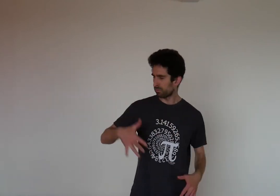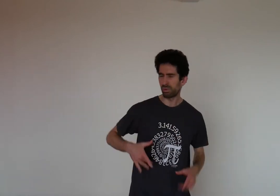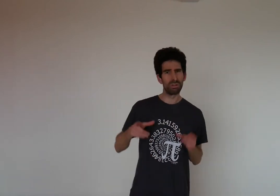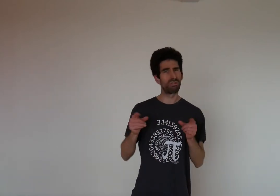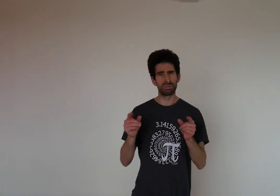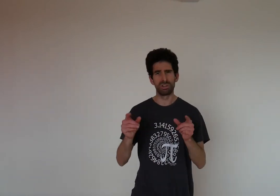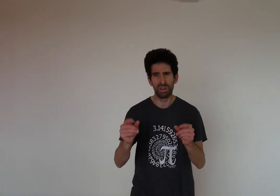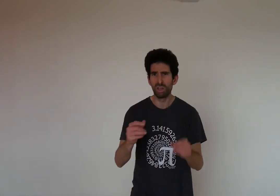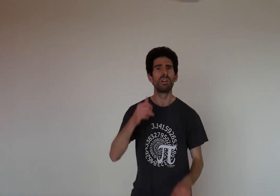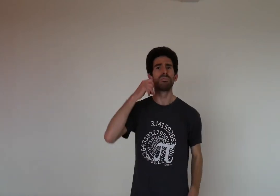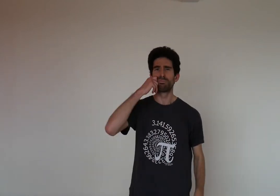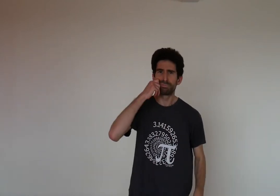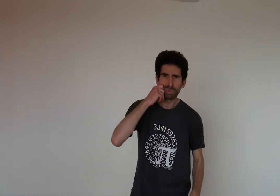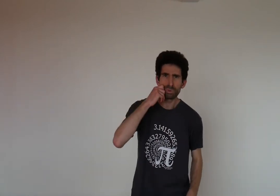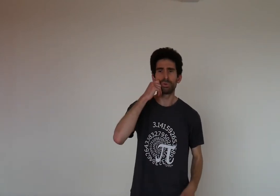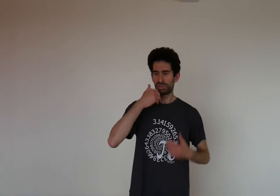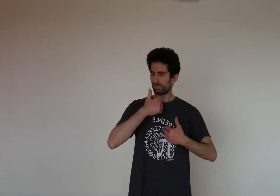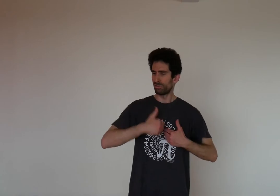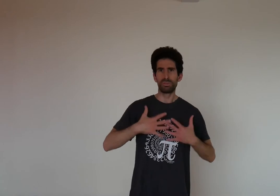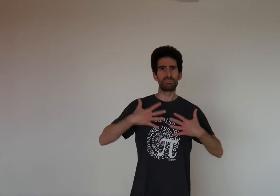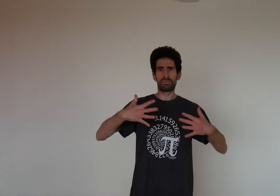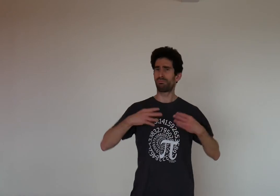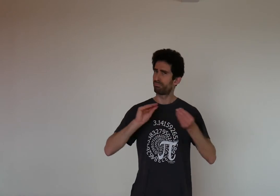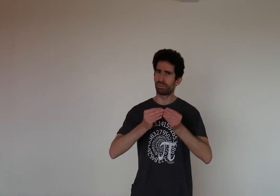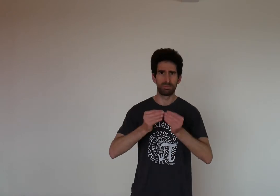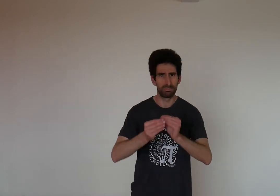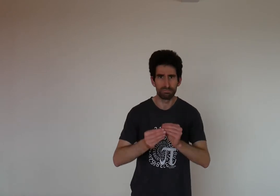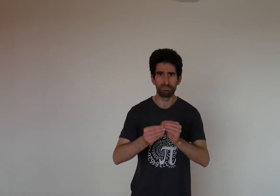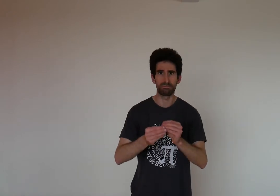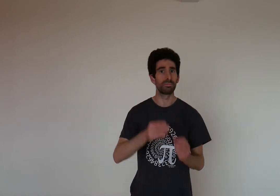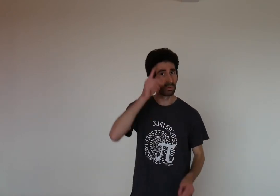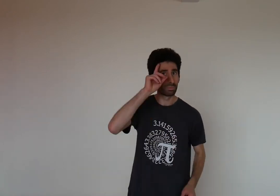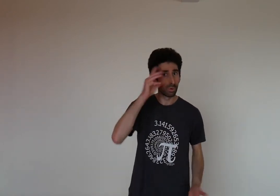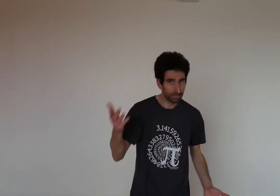de poumons et de foie, des problèmes de peau, digestifs et respiratoires. Pourquoi ?